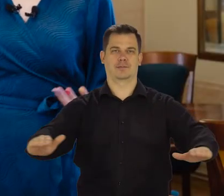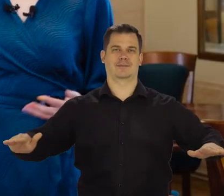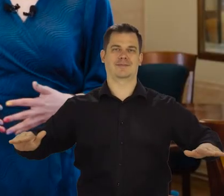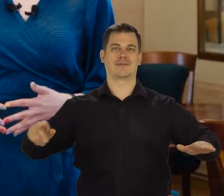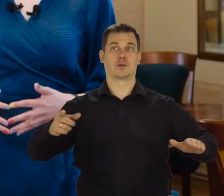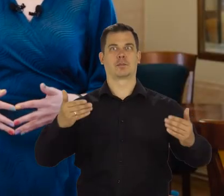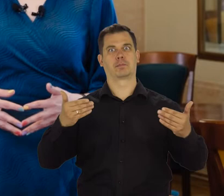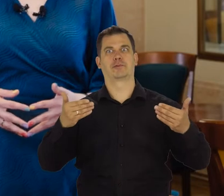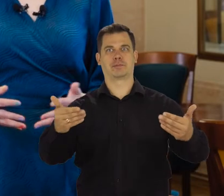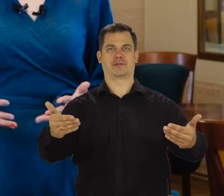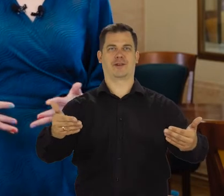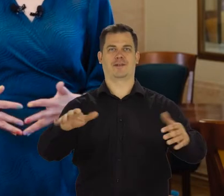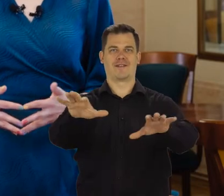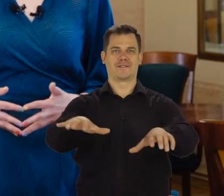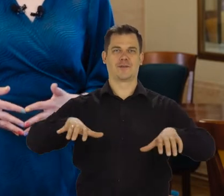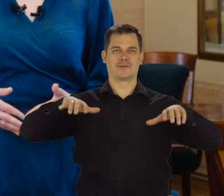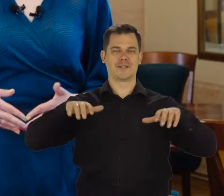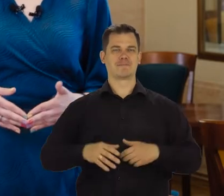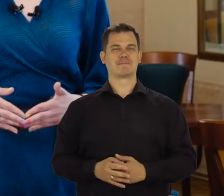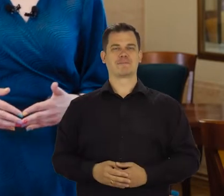przybliża tak troszeczkę scenę do widowni.